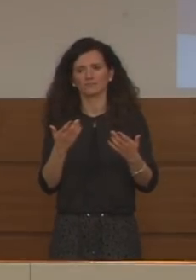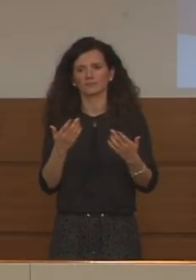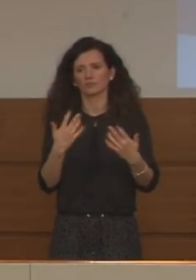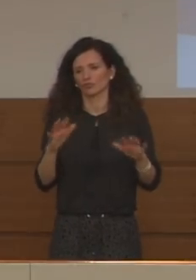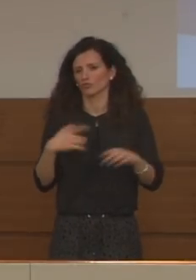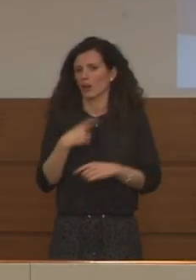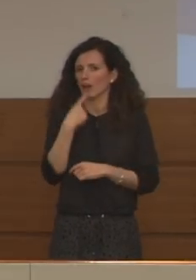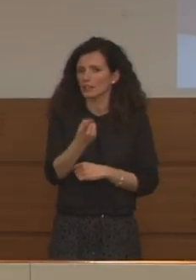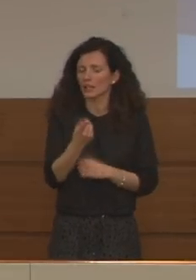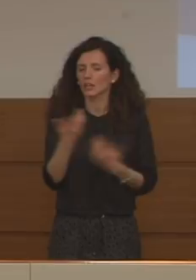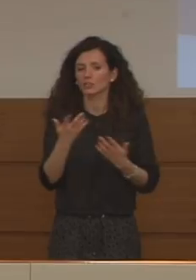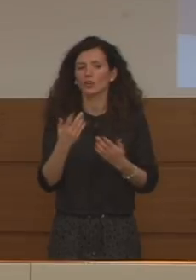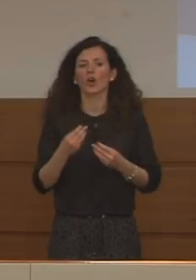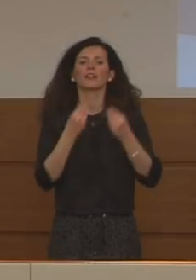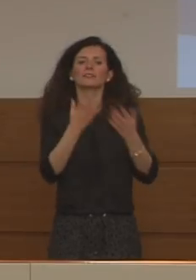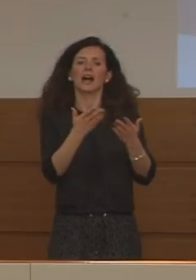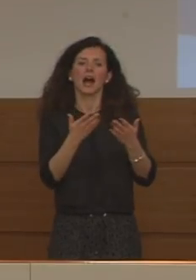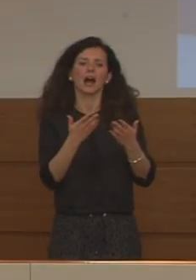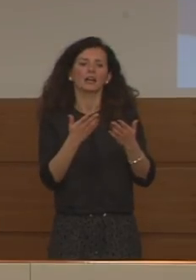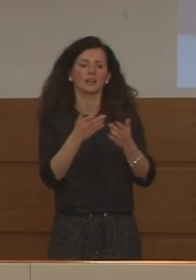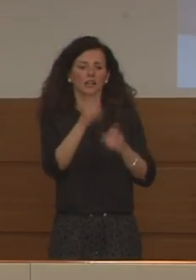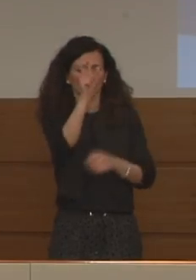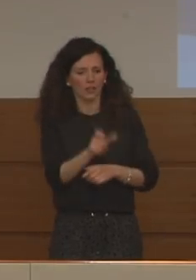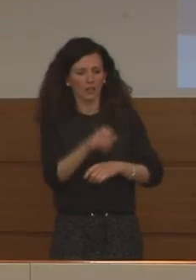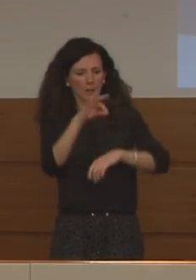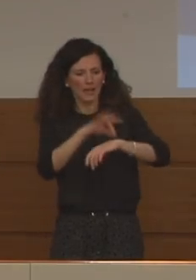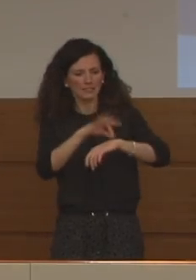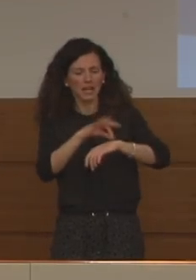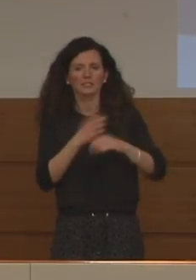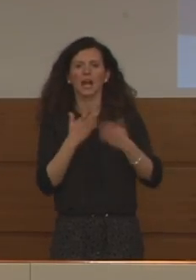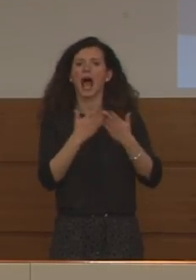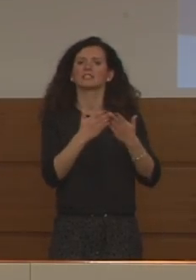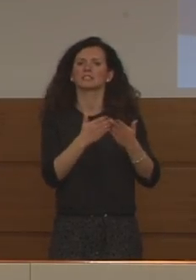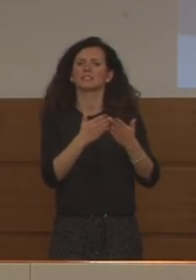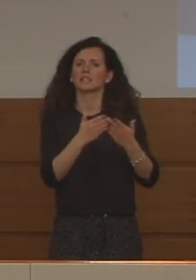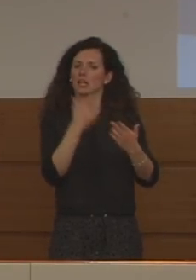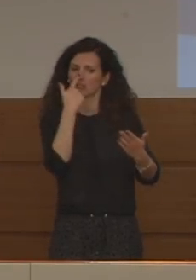un'assistenza adeguata, ma vuol dire anche lasciare il tempo alla nostra